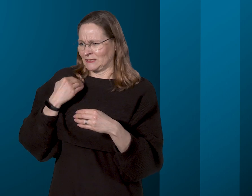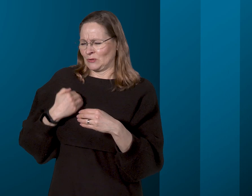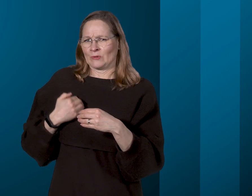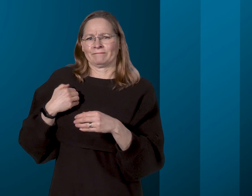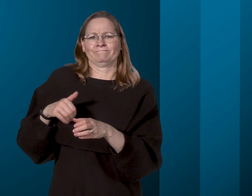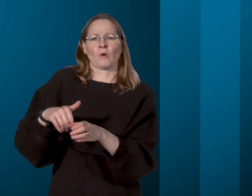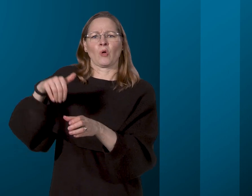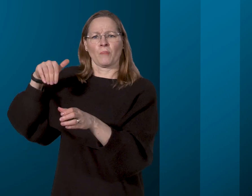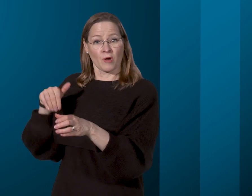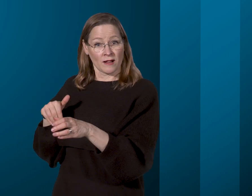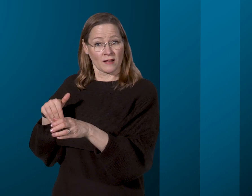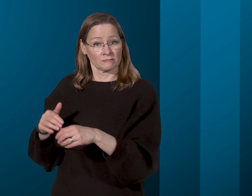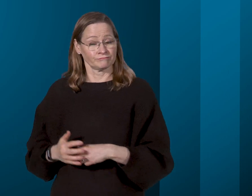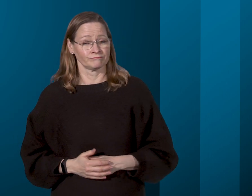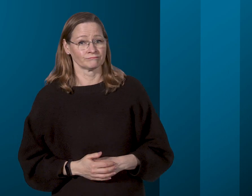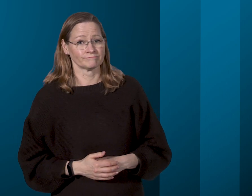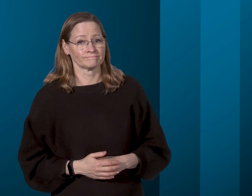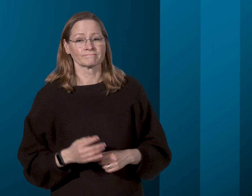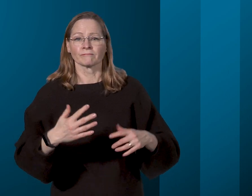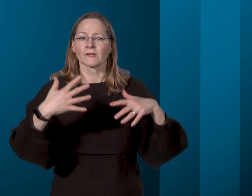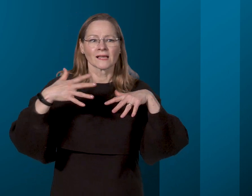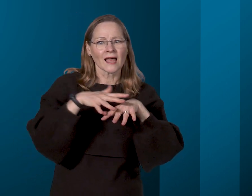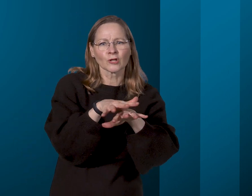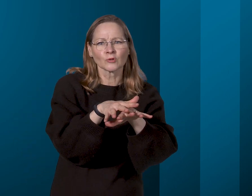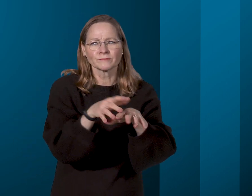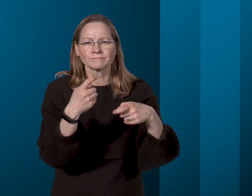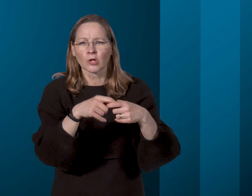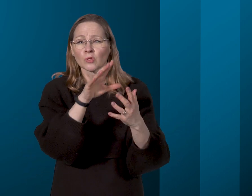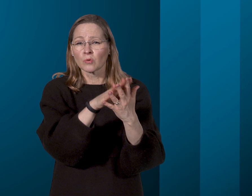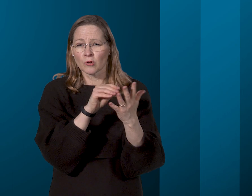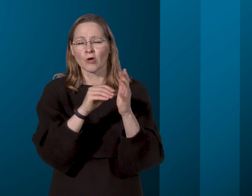saada ihmiset tuntemaan olonsa ulkopuolisiksi. Kartoituksen tulokset on koottu -